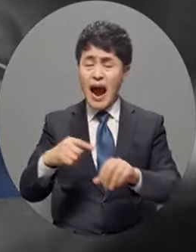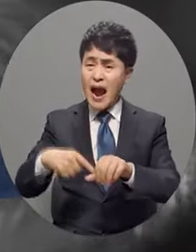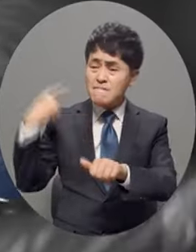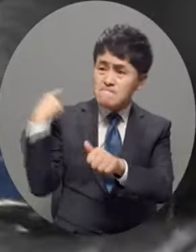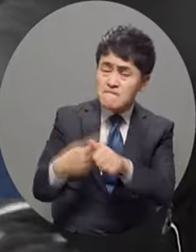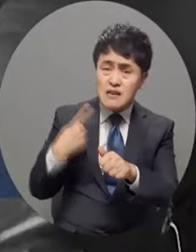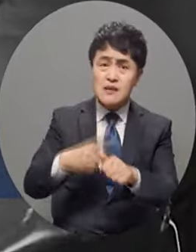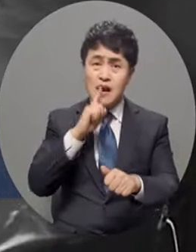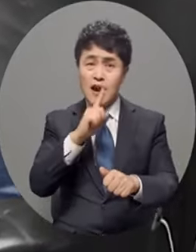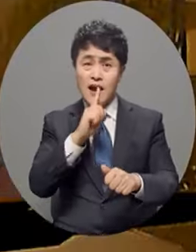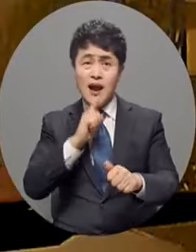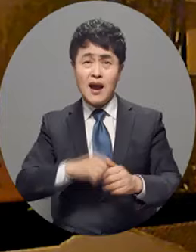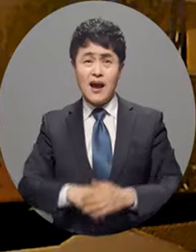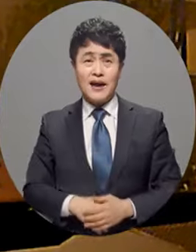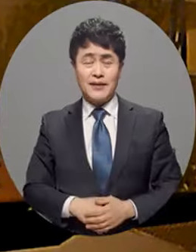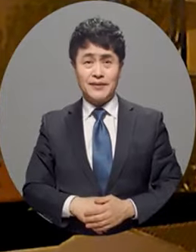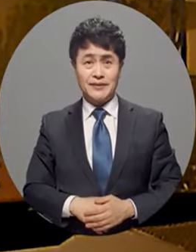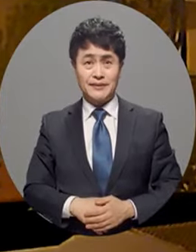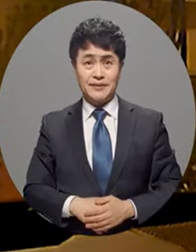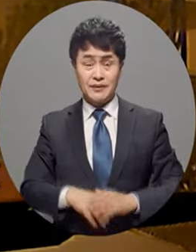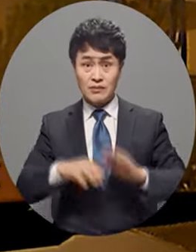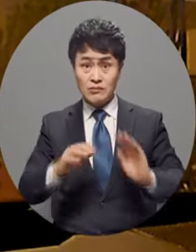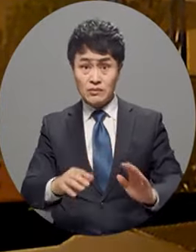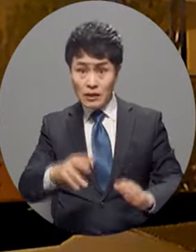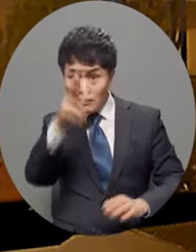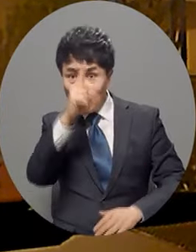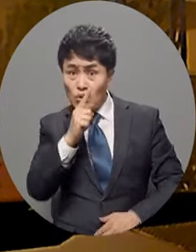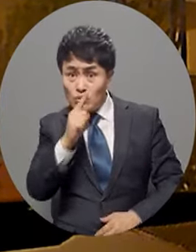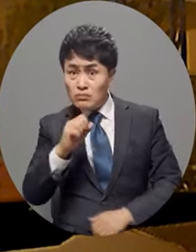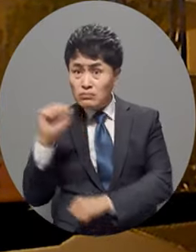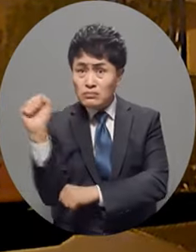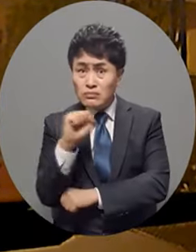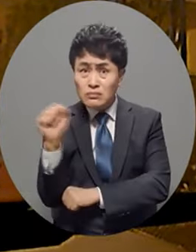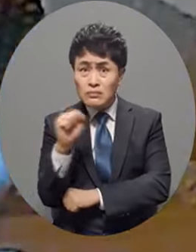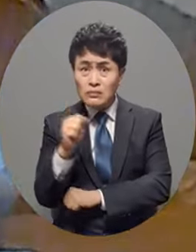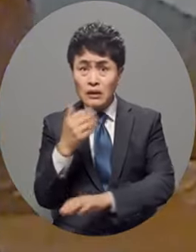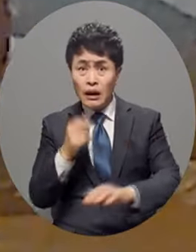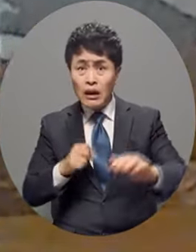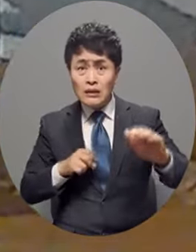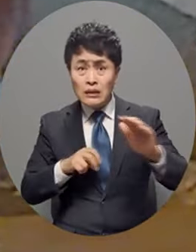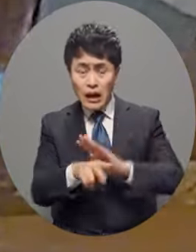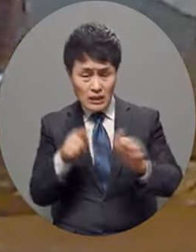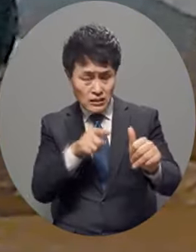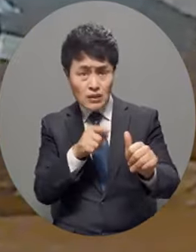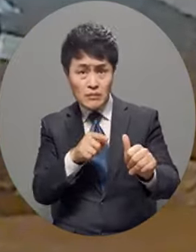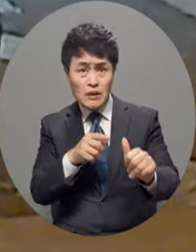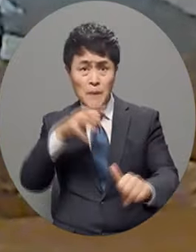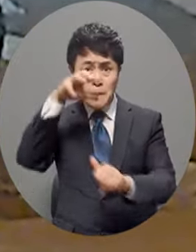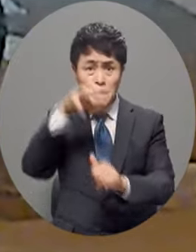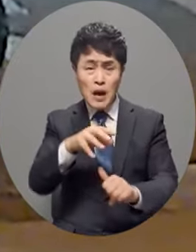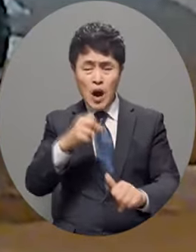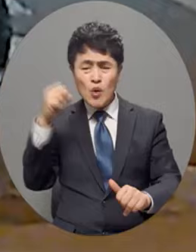그러니까 앞에서 내리라고, XXX아, 죽여버리기 전에. (기자) 경찰에 신고한 택시기사가 달아나는 남성을 제지하자 또다시 주먹질이